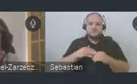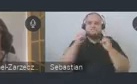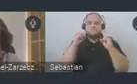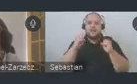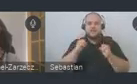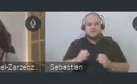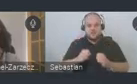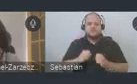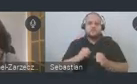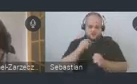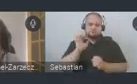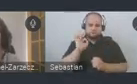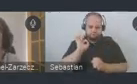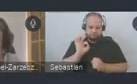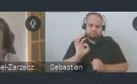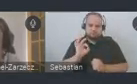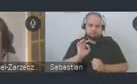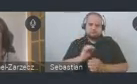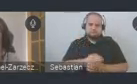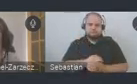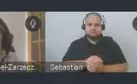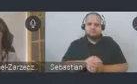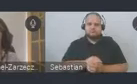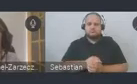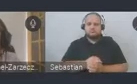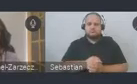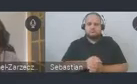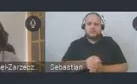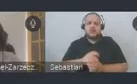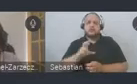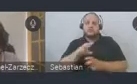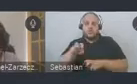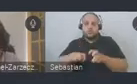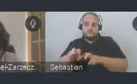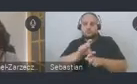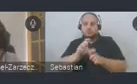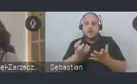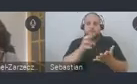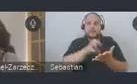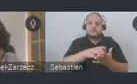Myślę, że w bankowości nam nieźle idzie". Ale pytanie: czy użytkownikom nieźle idzie,